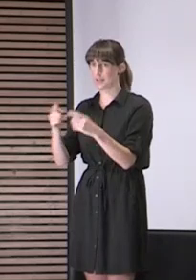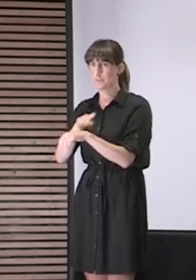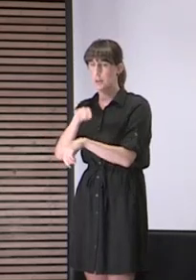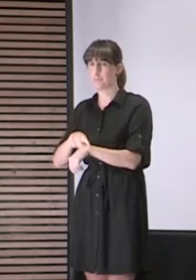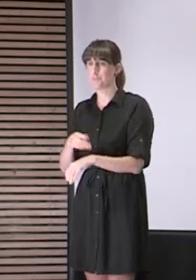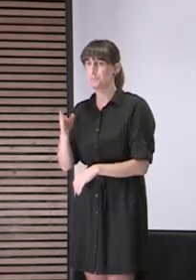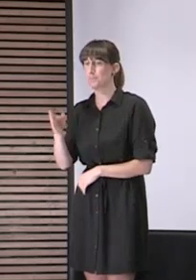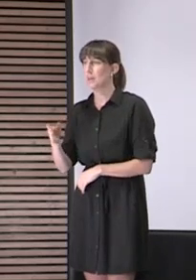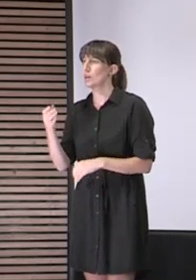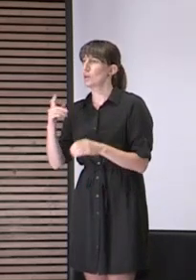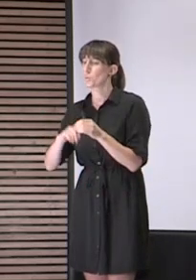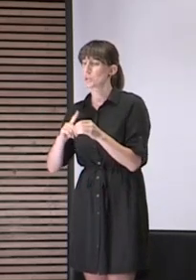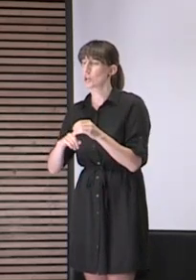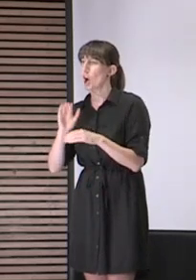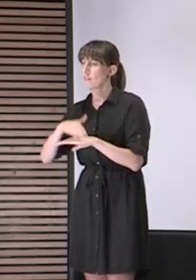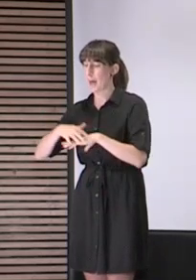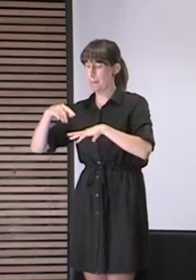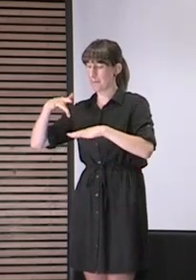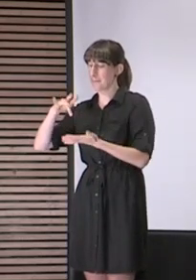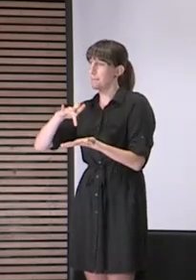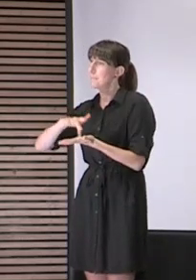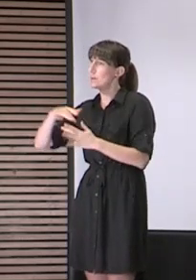fuerza de trabajo que desearían